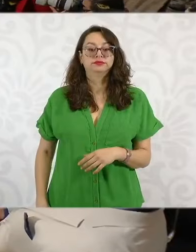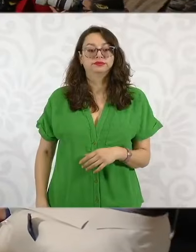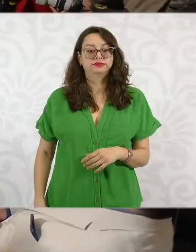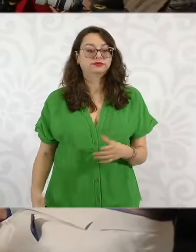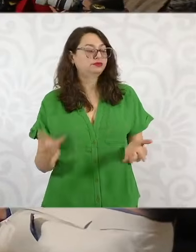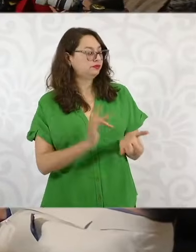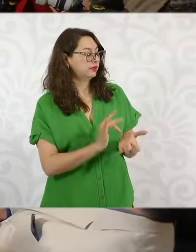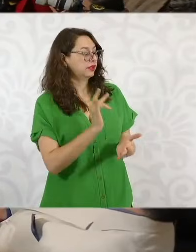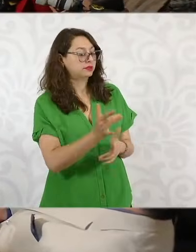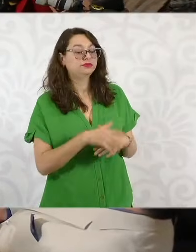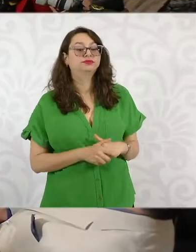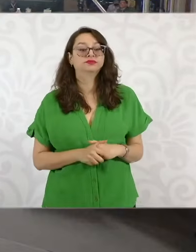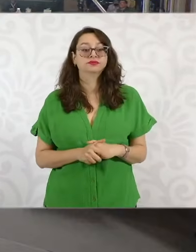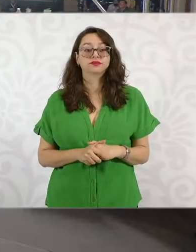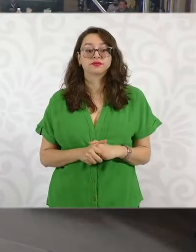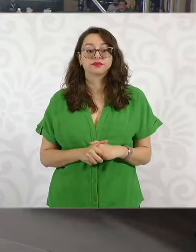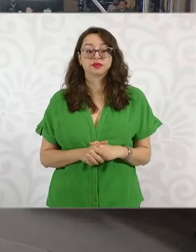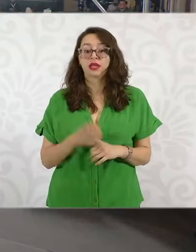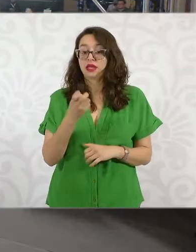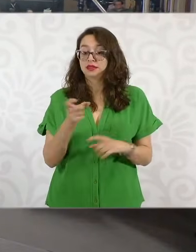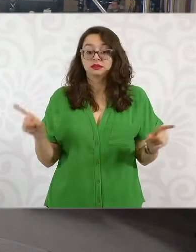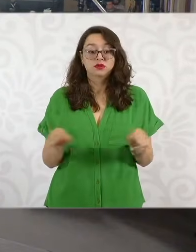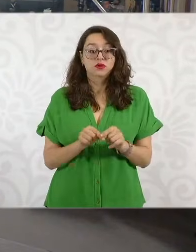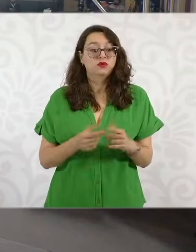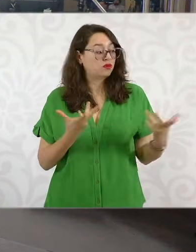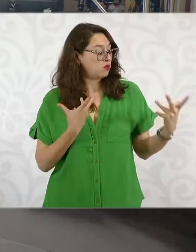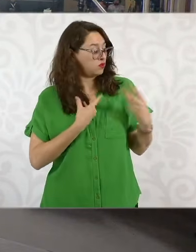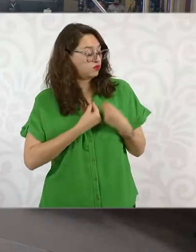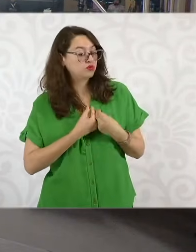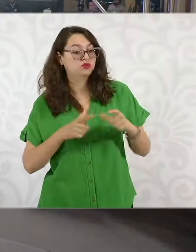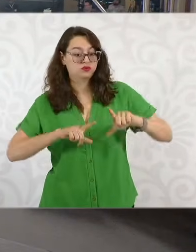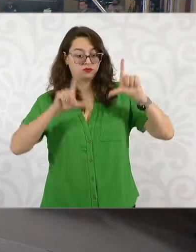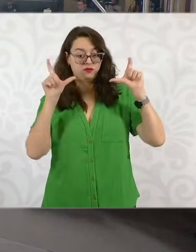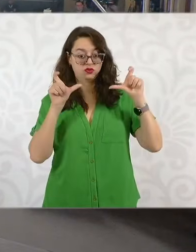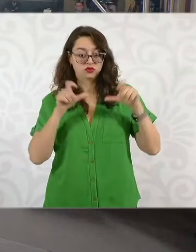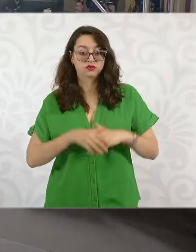Gracias. Bueno, cerramos con esto. Si quieren nos sacamos una foto entre todos. Entonces,